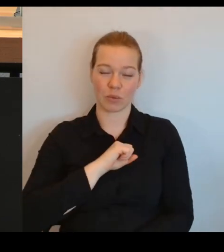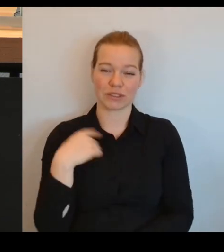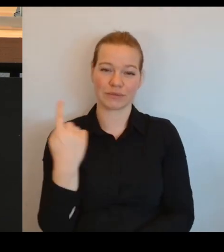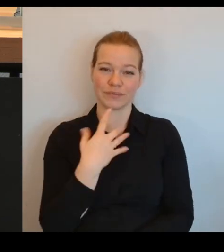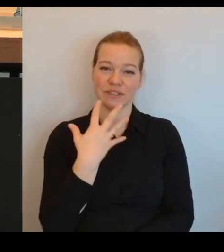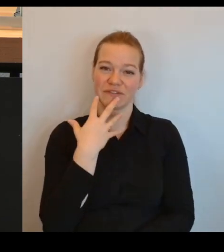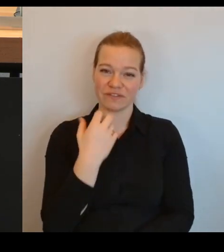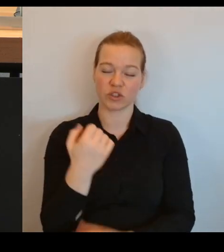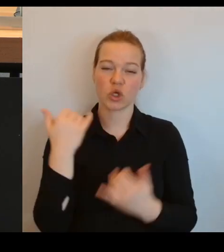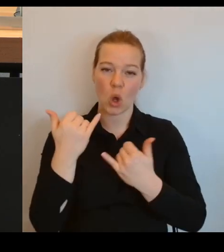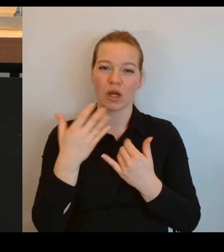Danke.